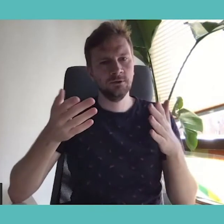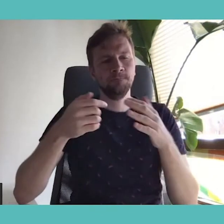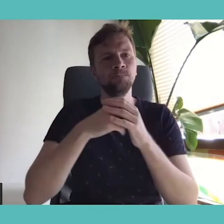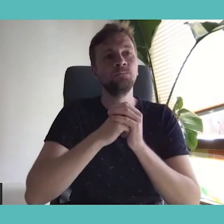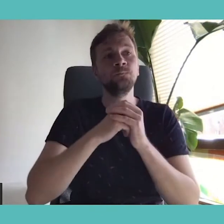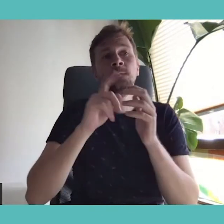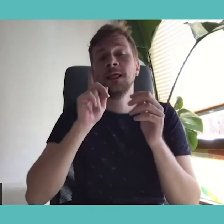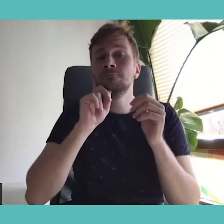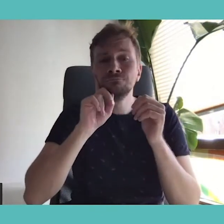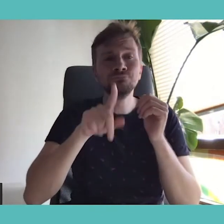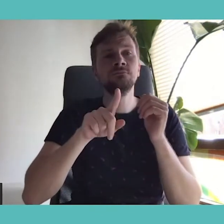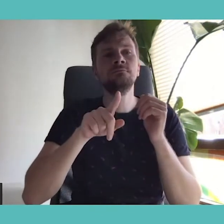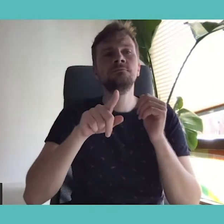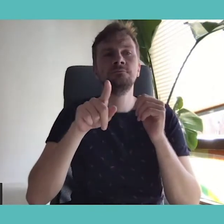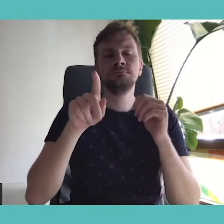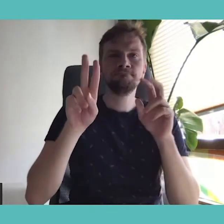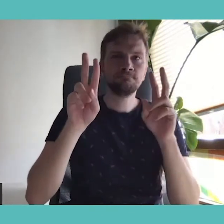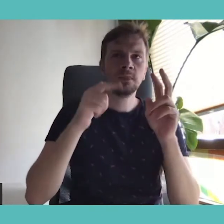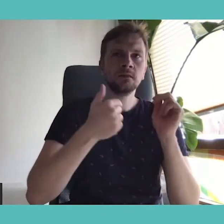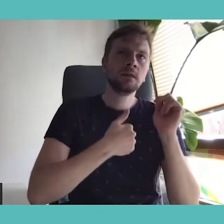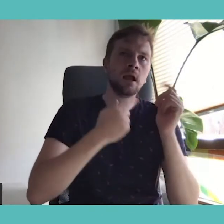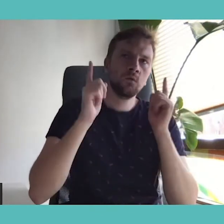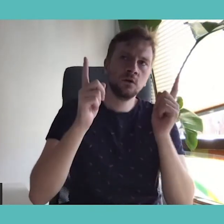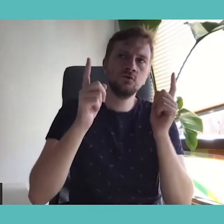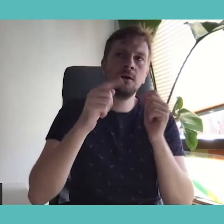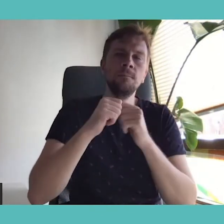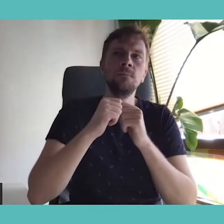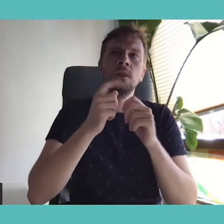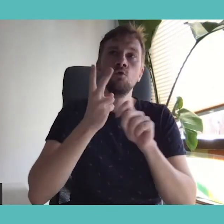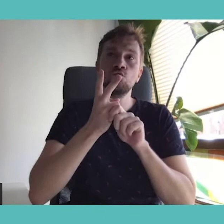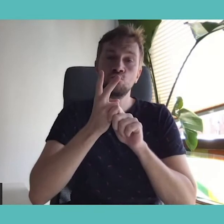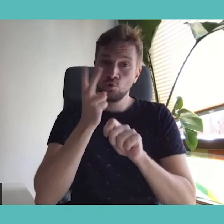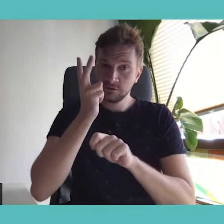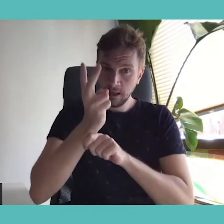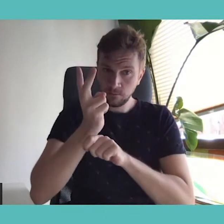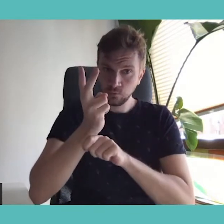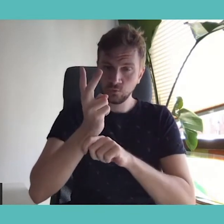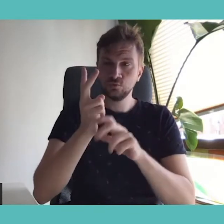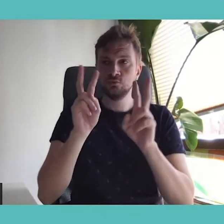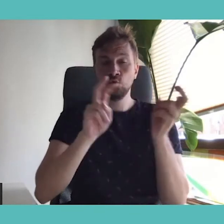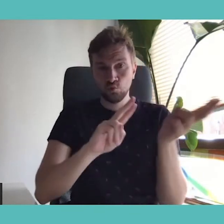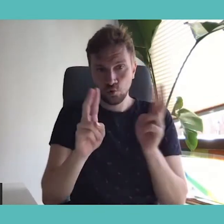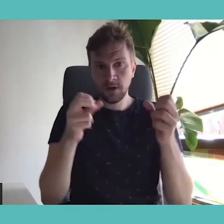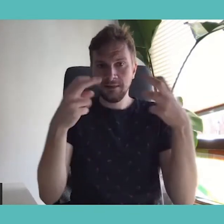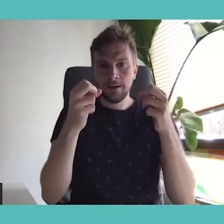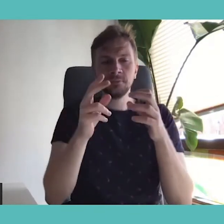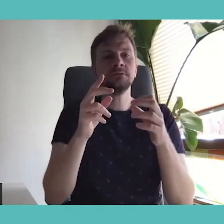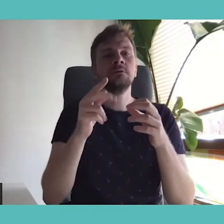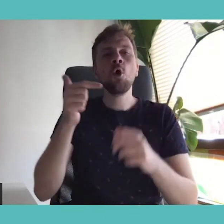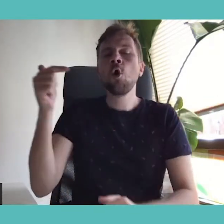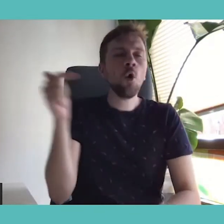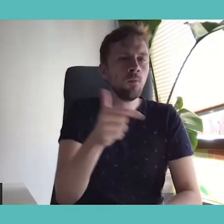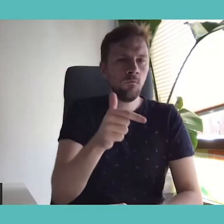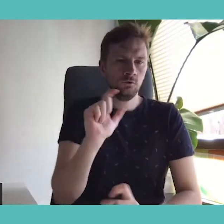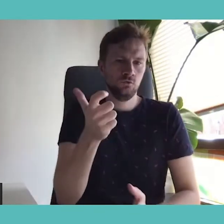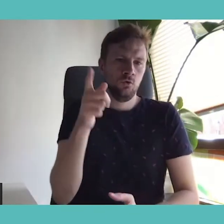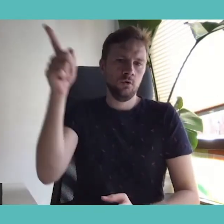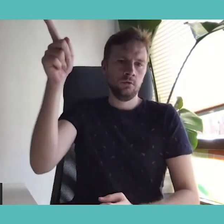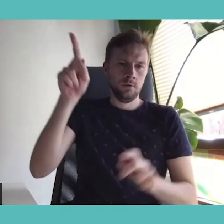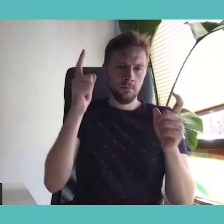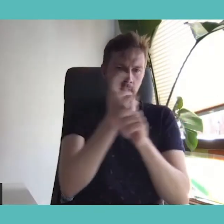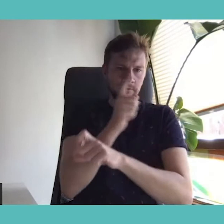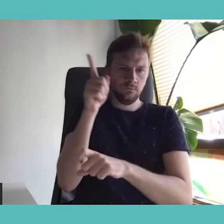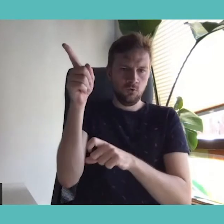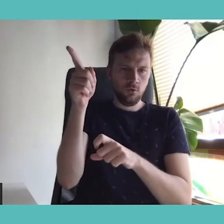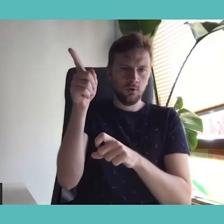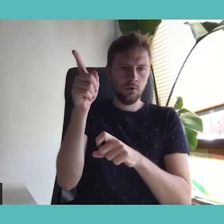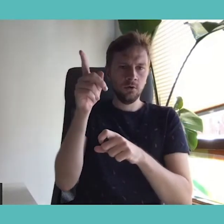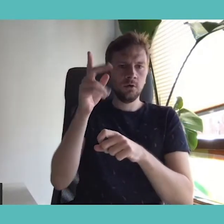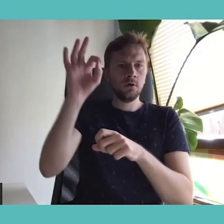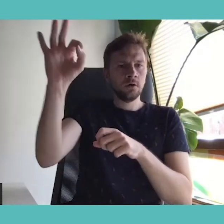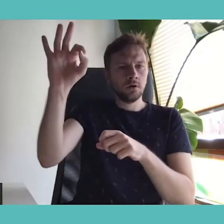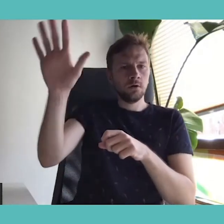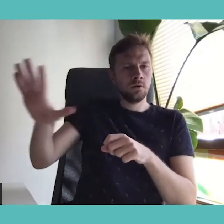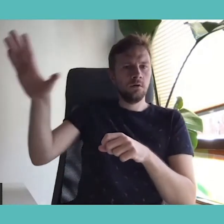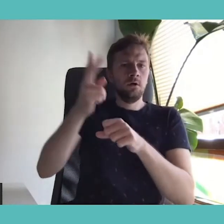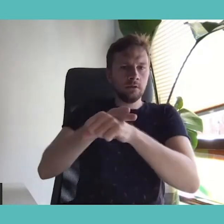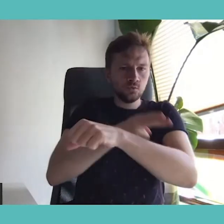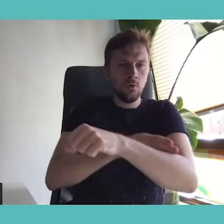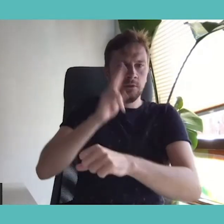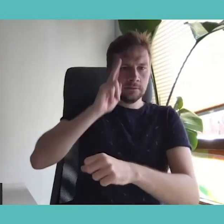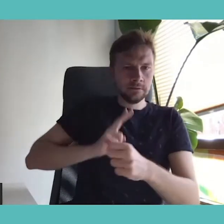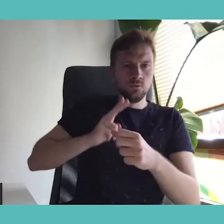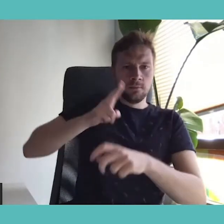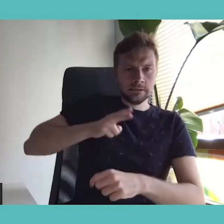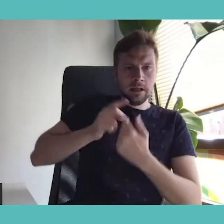Zależy. Naprawdę uważam, że dostępność w postaci tłumaczenia, napisów powinna być obowiązkiem państwa, urzędów, instytucji publicznych.